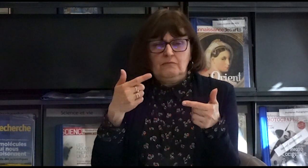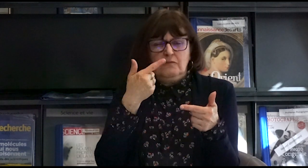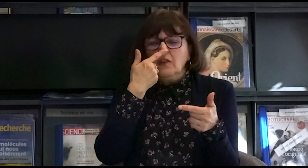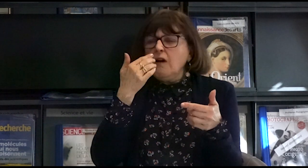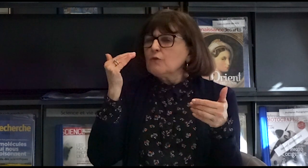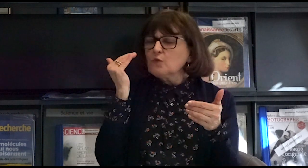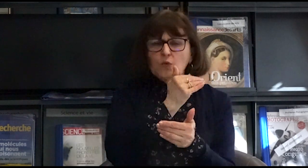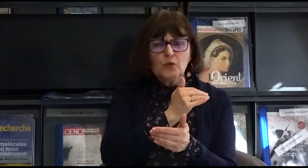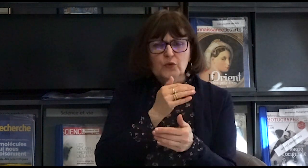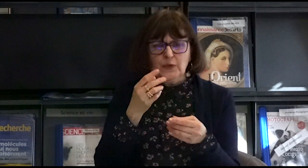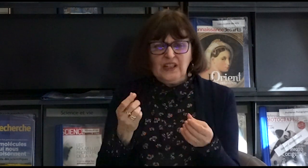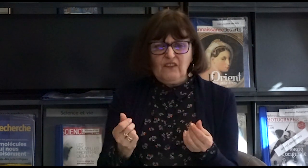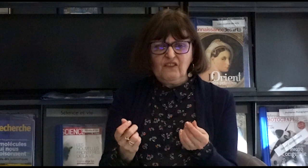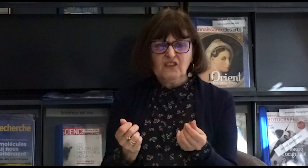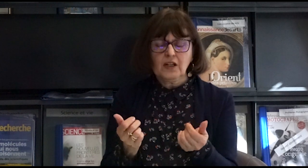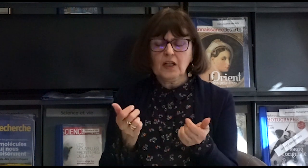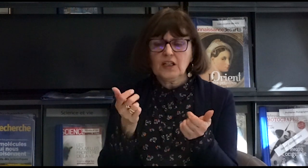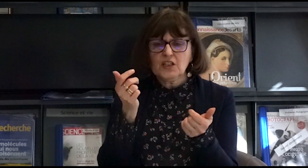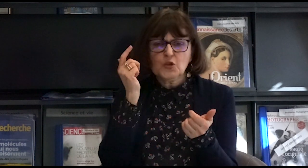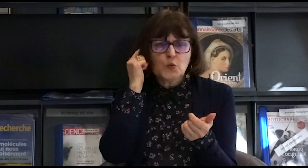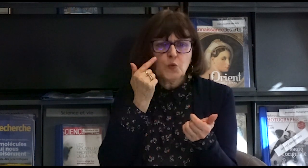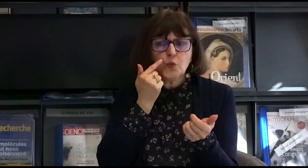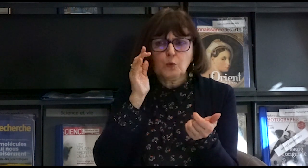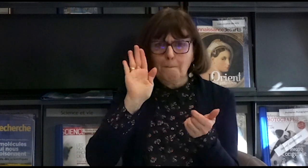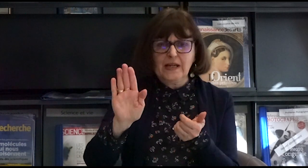J’ai tout de suite ressenti sa finesse. Ces créations me renvoyaient à une identité Sourde.